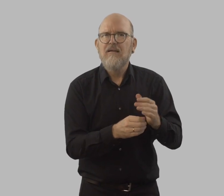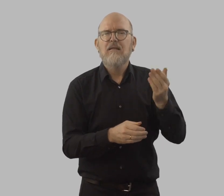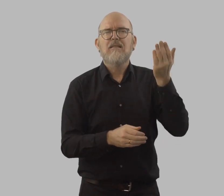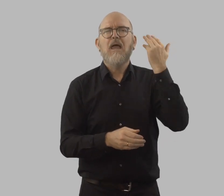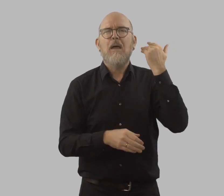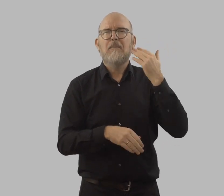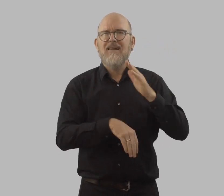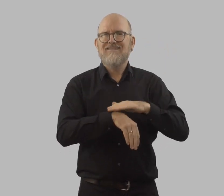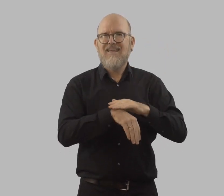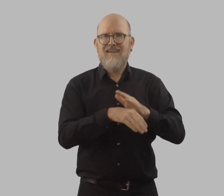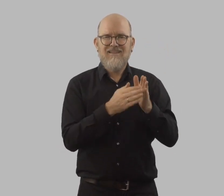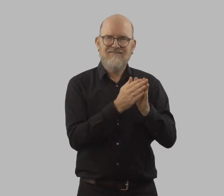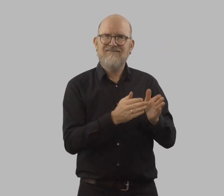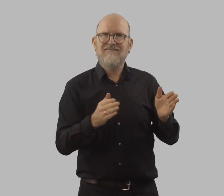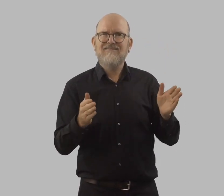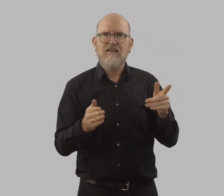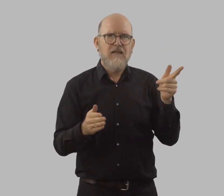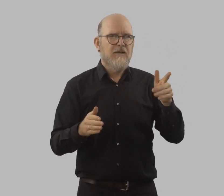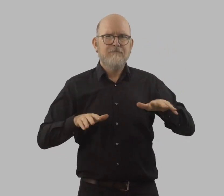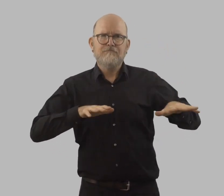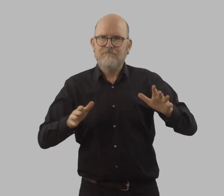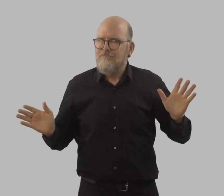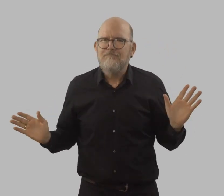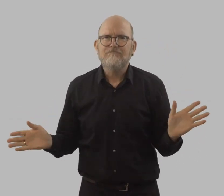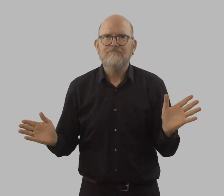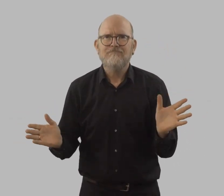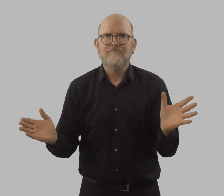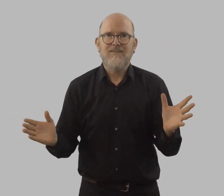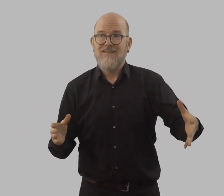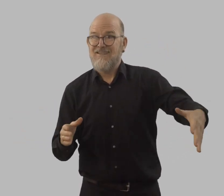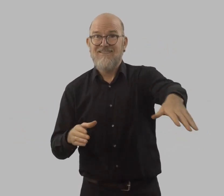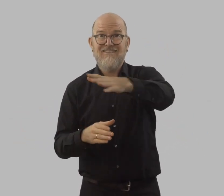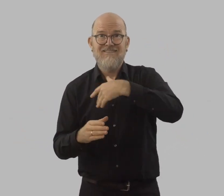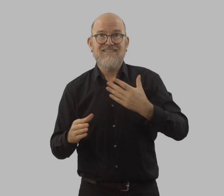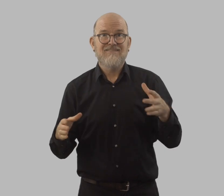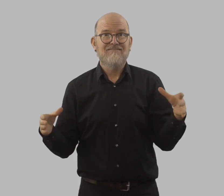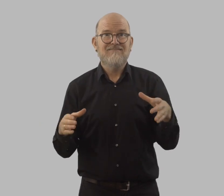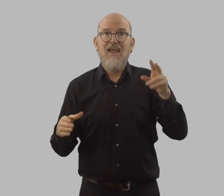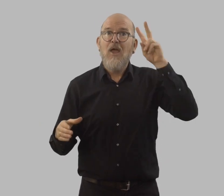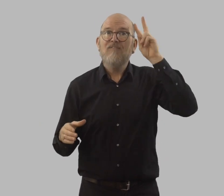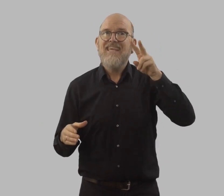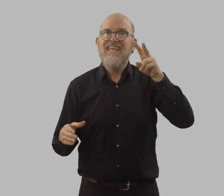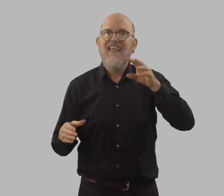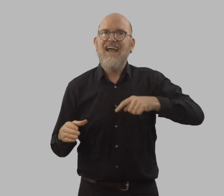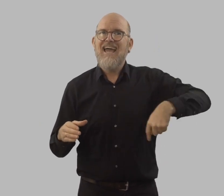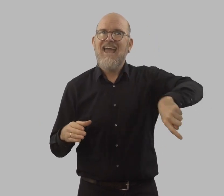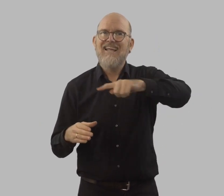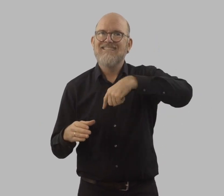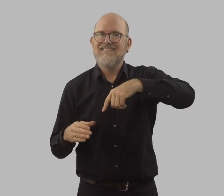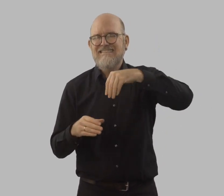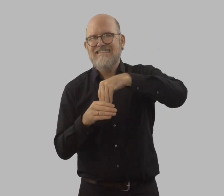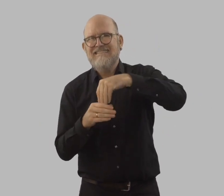Als Intellektueller war er Teil des Wiener Kreises,